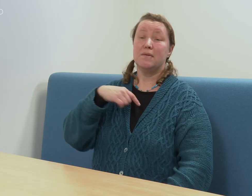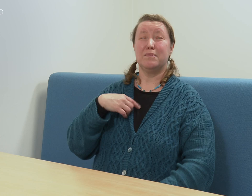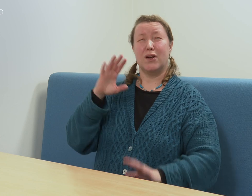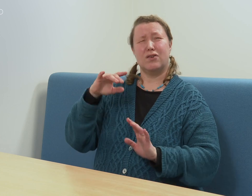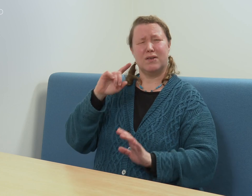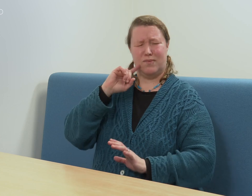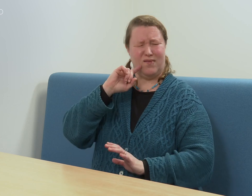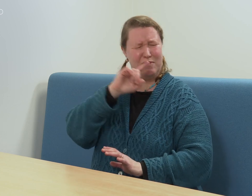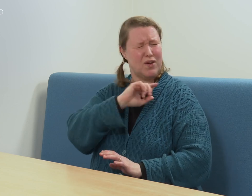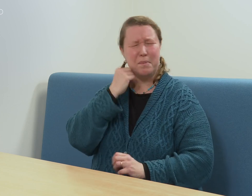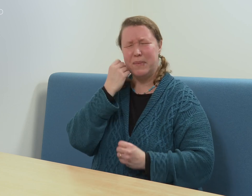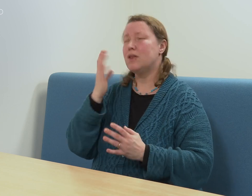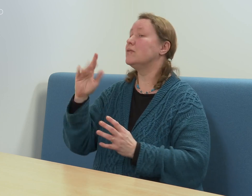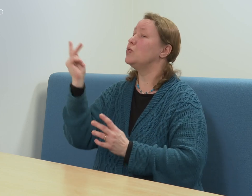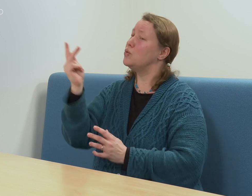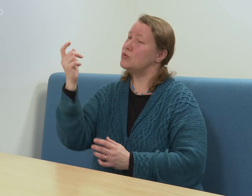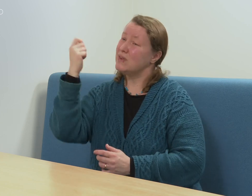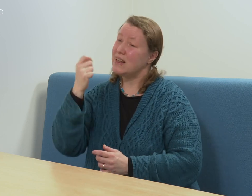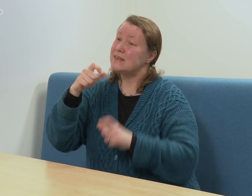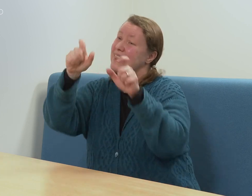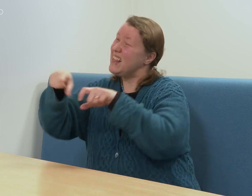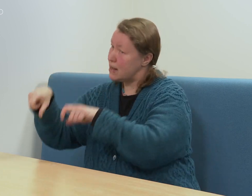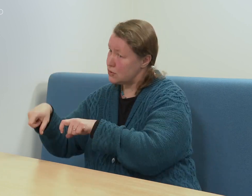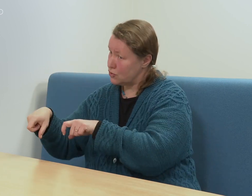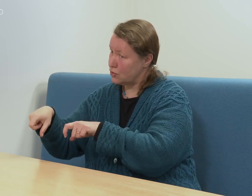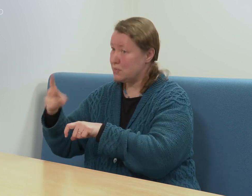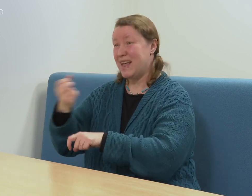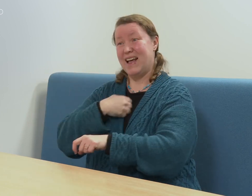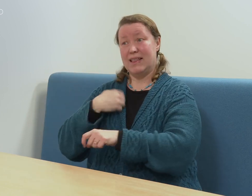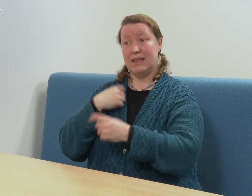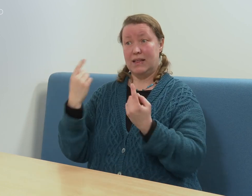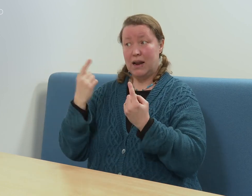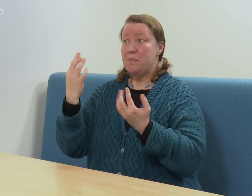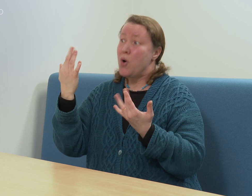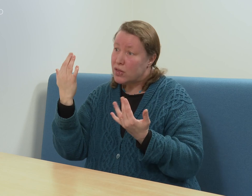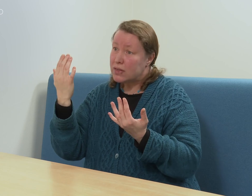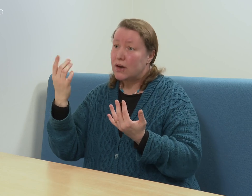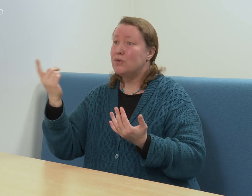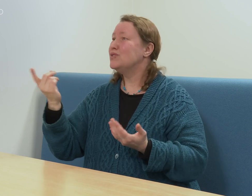Tiedustelimme Kelalta viime vuoden puolelta hätätilanteisiin - liittyvistä tilastoista eli siitä, kuinka paljon niitä oli ollut, -